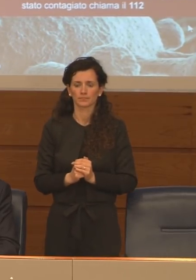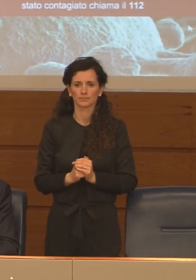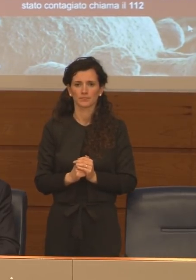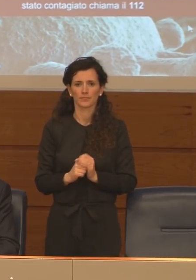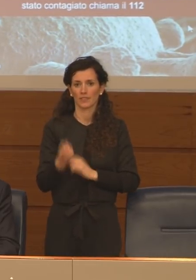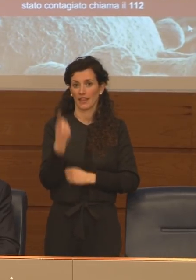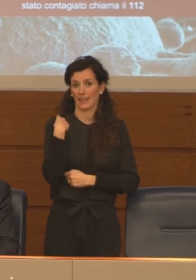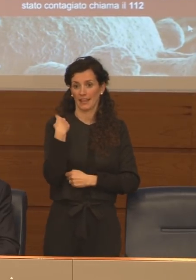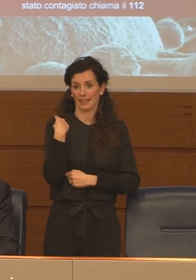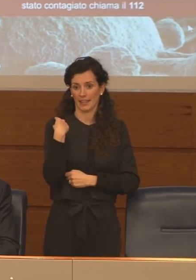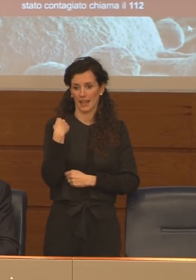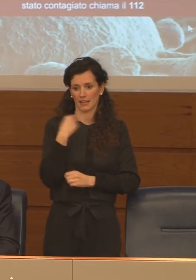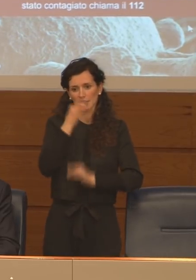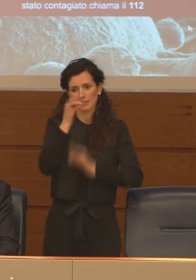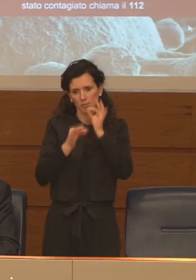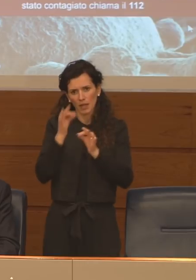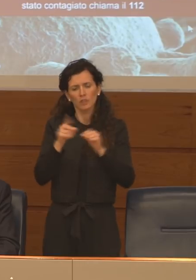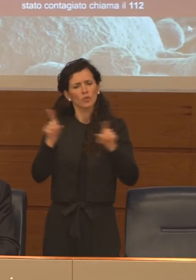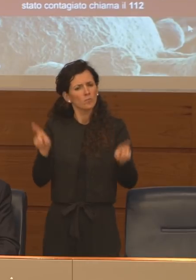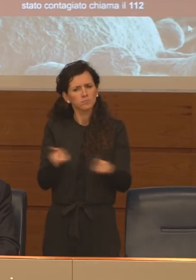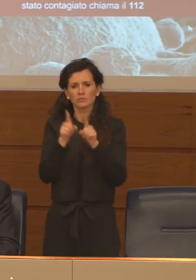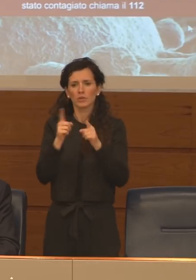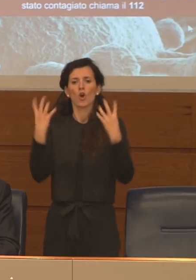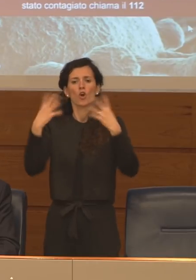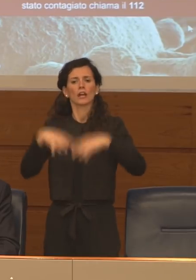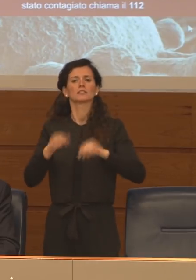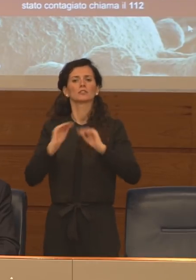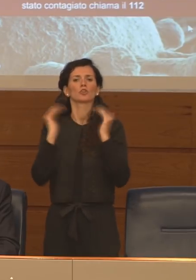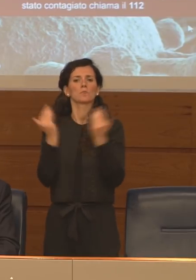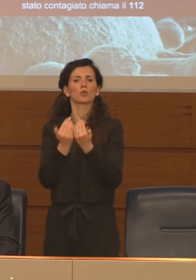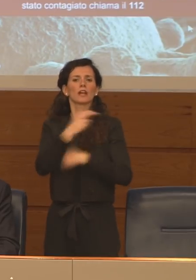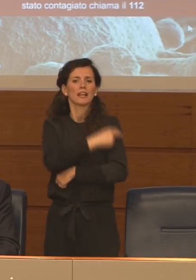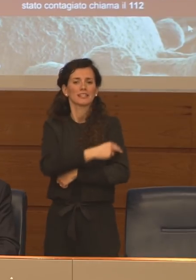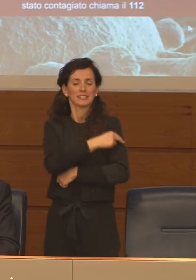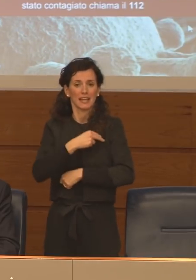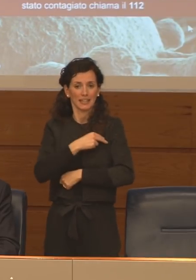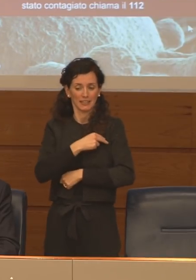ma lo ha detto anche l'Organizzazione Mondiale della Sanità, il dato che serve